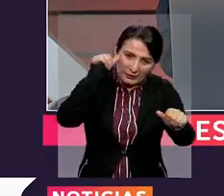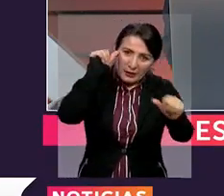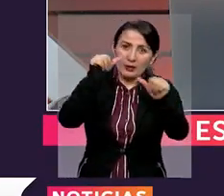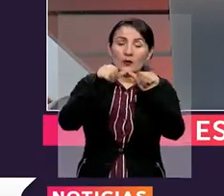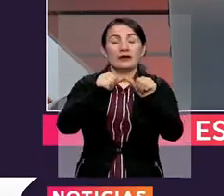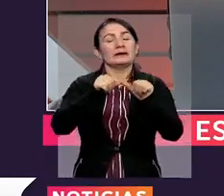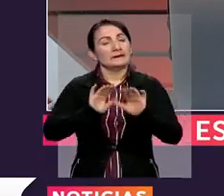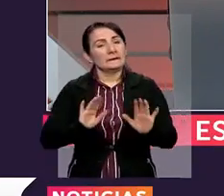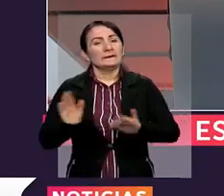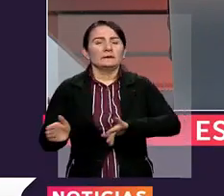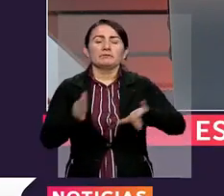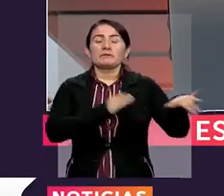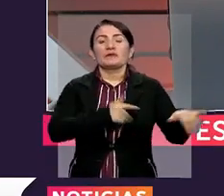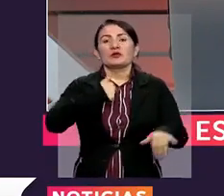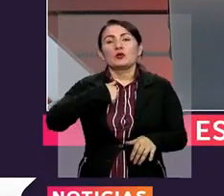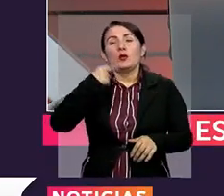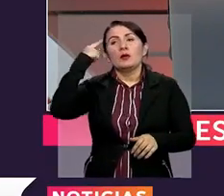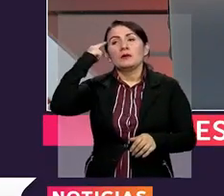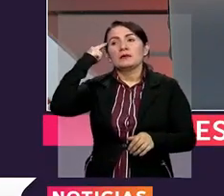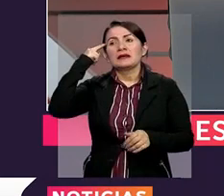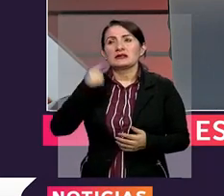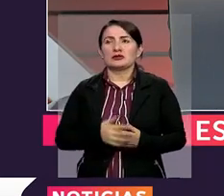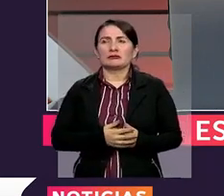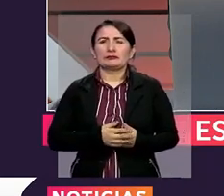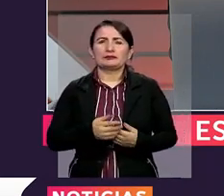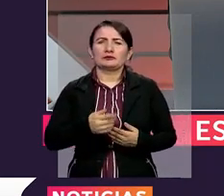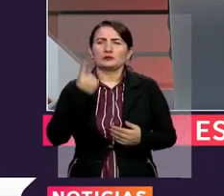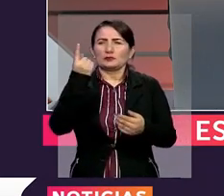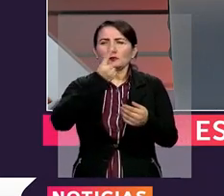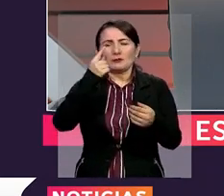DE LAS MOVILIZACIONES Y QUE HOY SE MANTIENEN Y DE HECHO, HOY EN